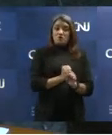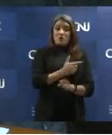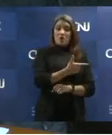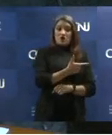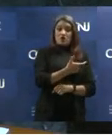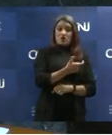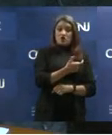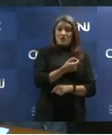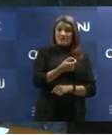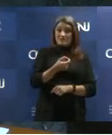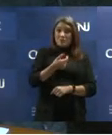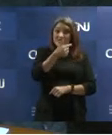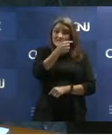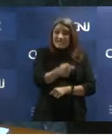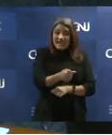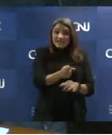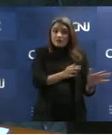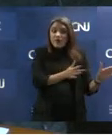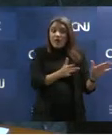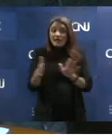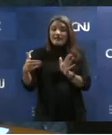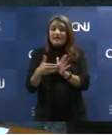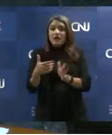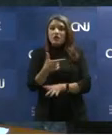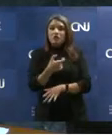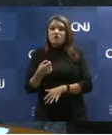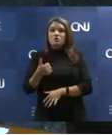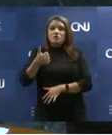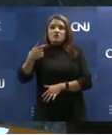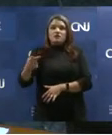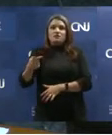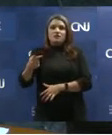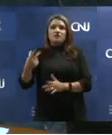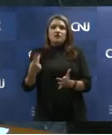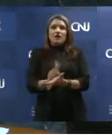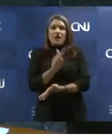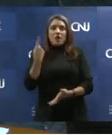salvo engano, com aquela rebelião dramática. E